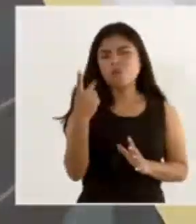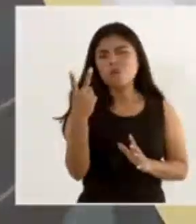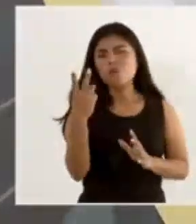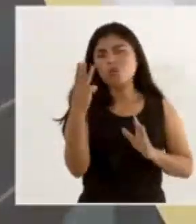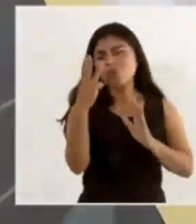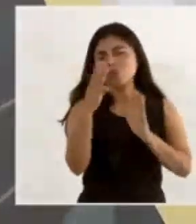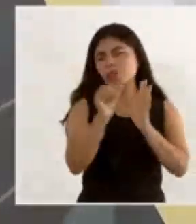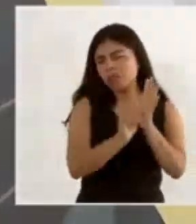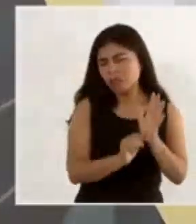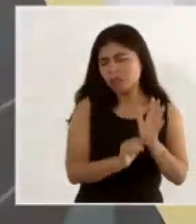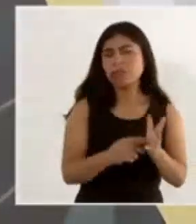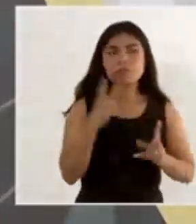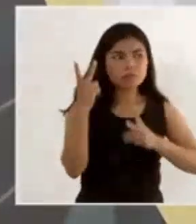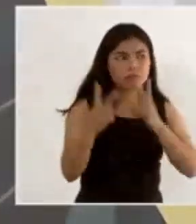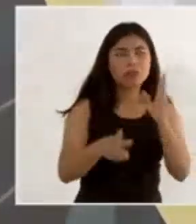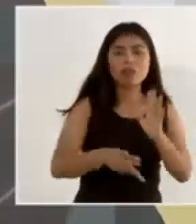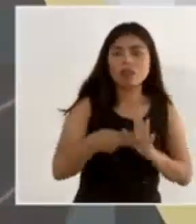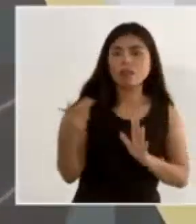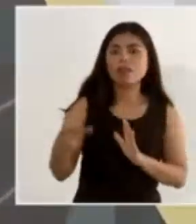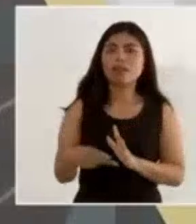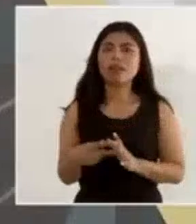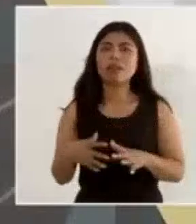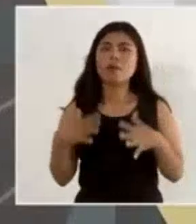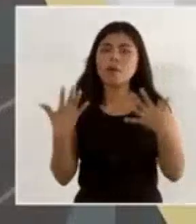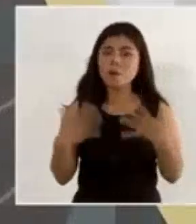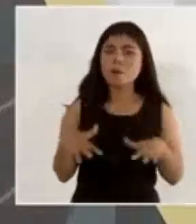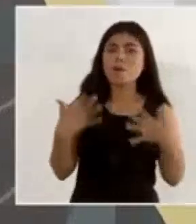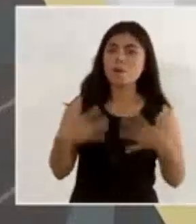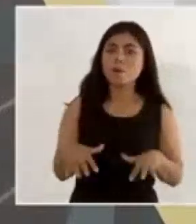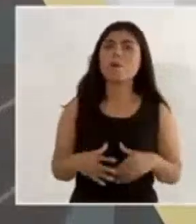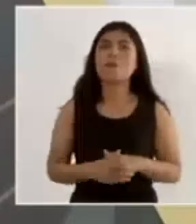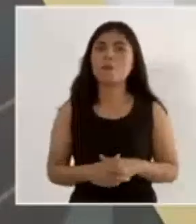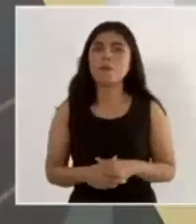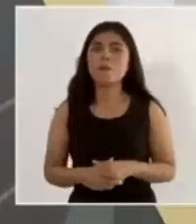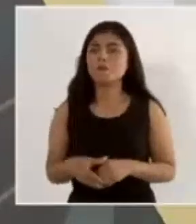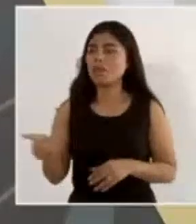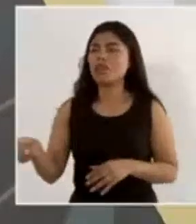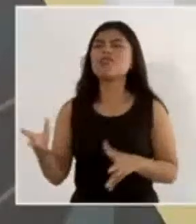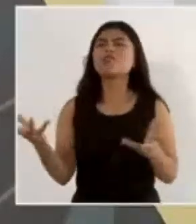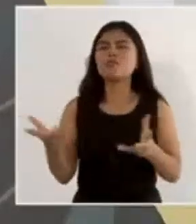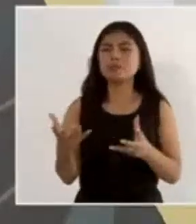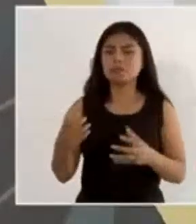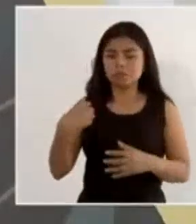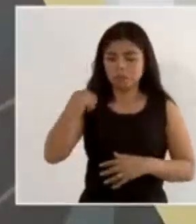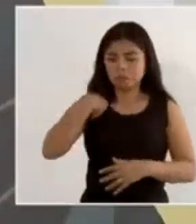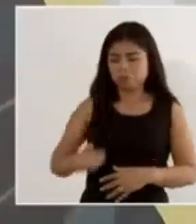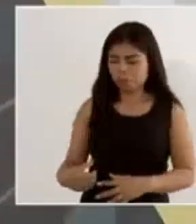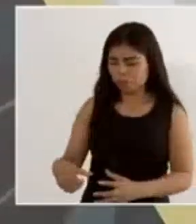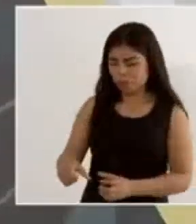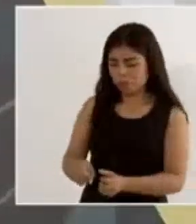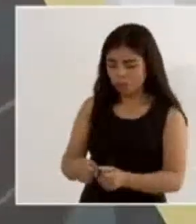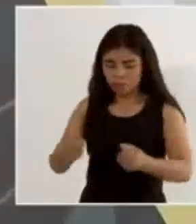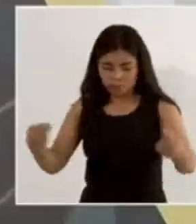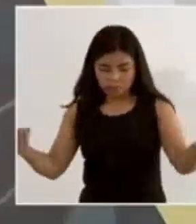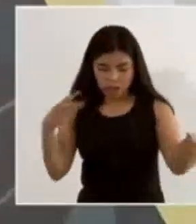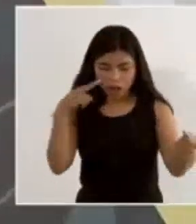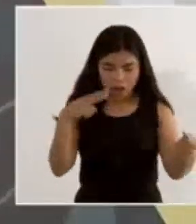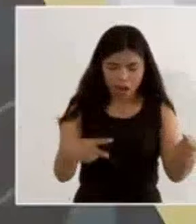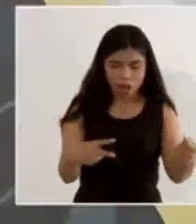de la persona. Ellas y ellos llevan un maletín que tiene lo necesario para escuchar el corazón,